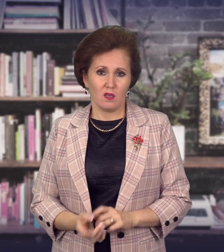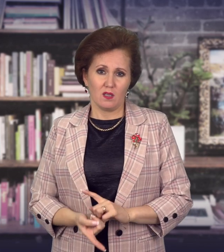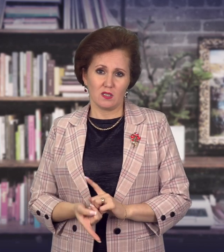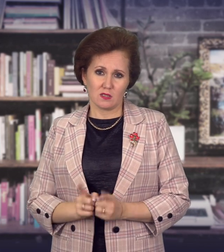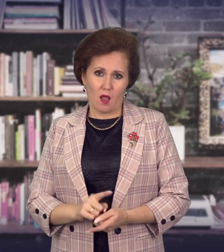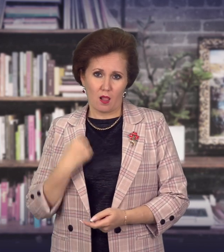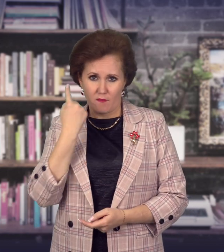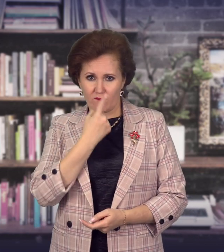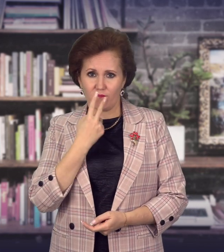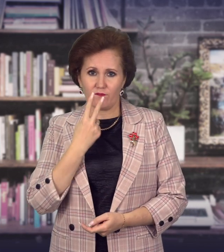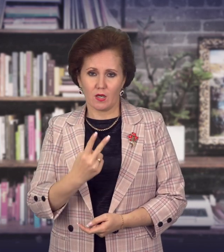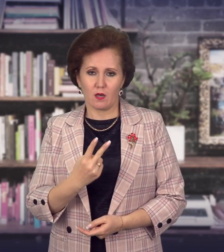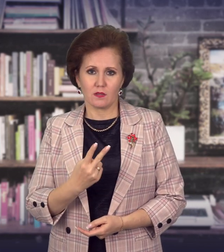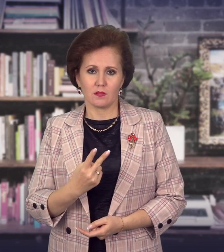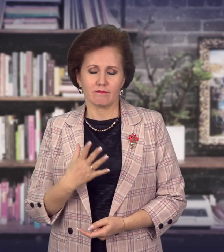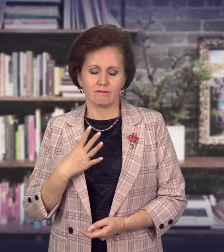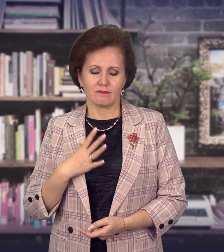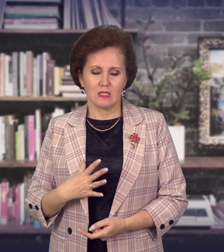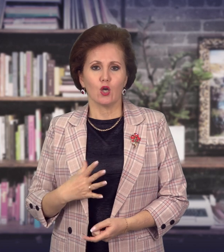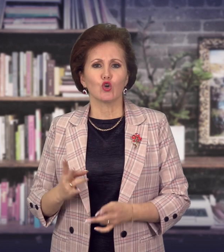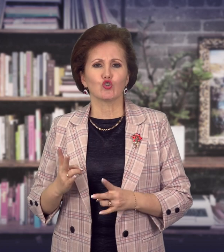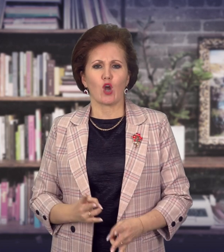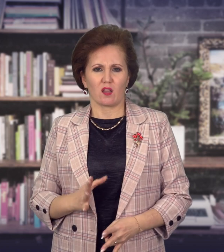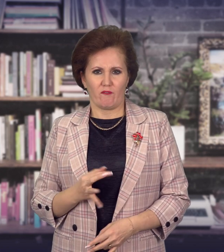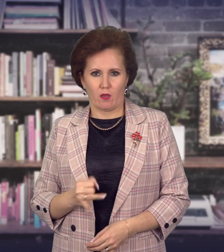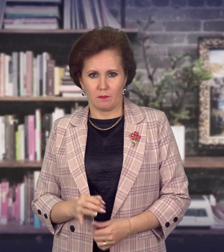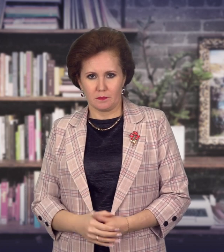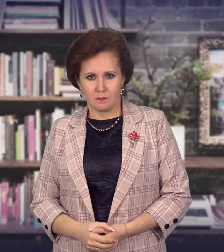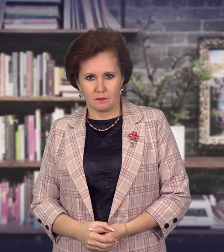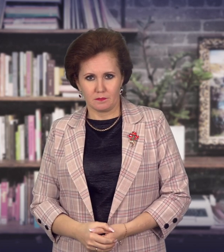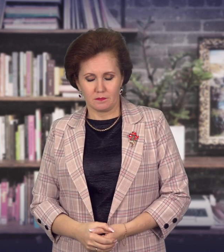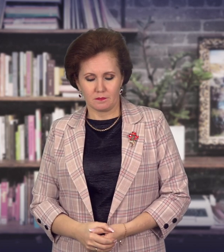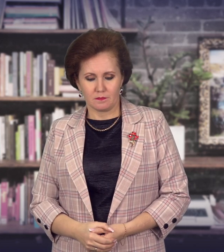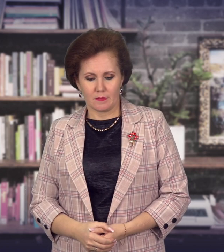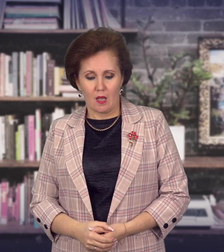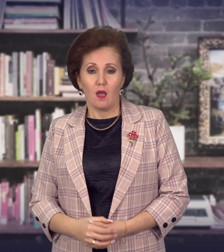Стала выглядеть жертвой.